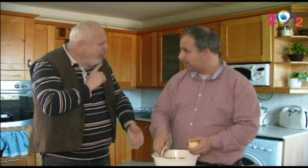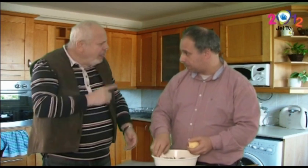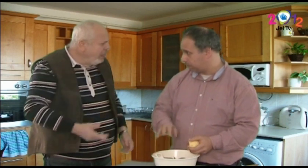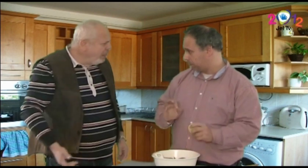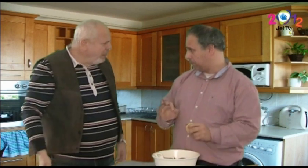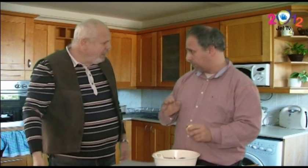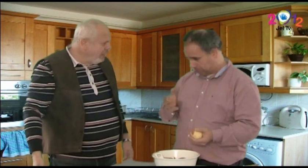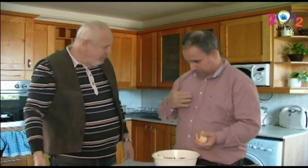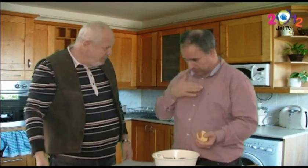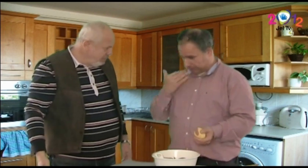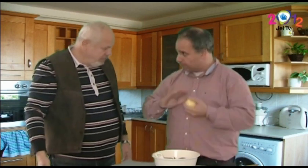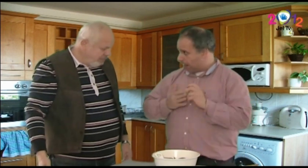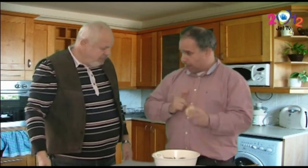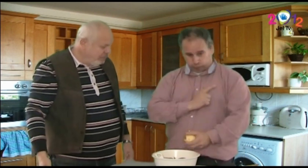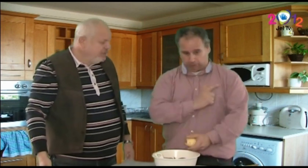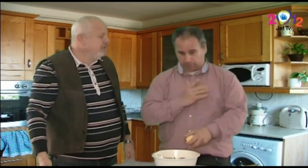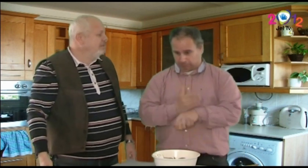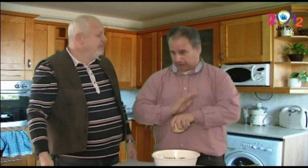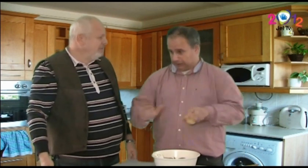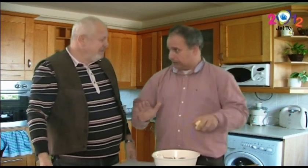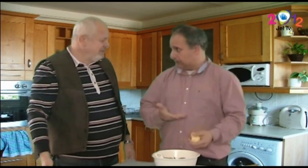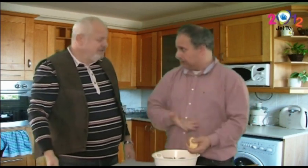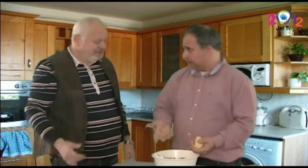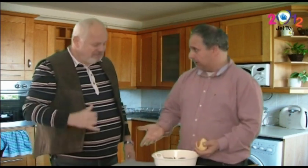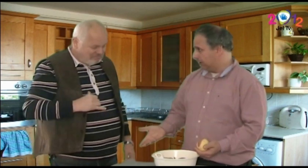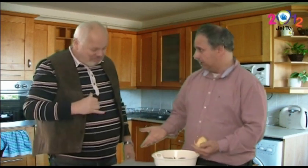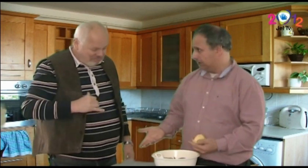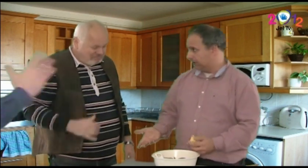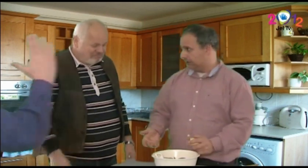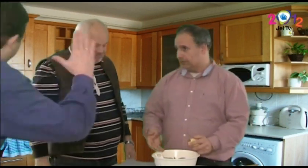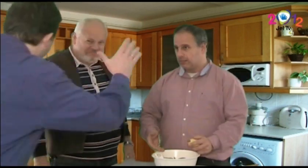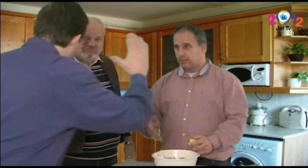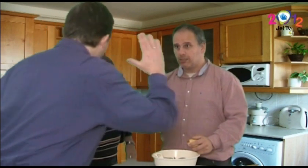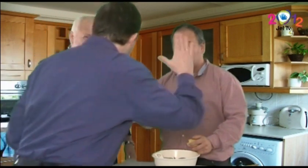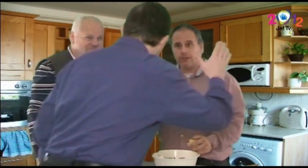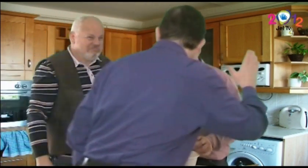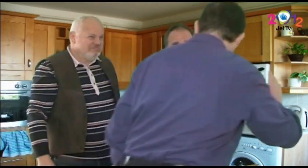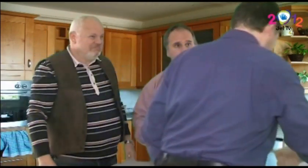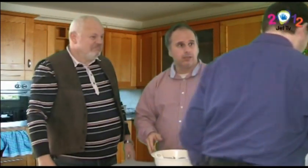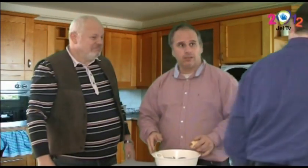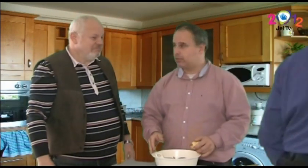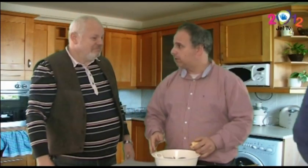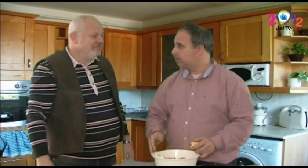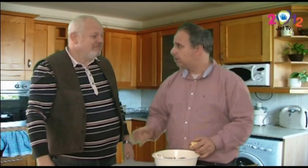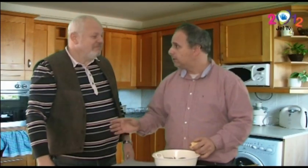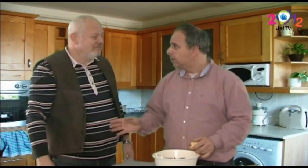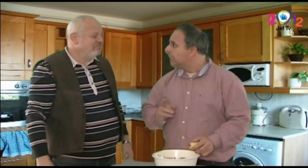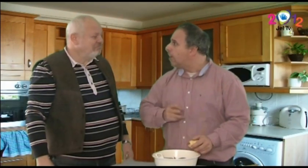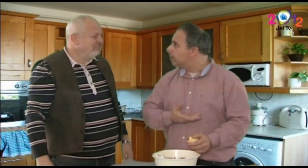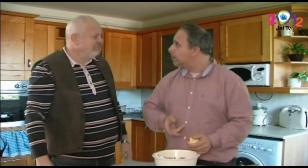Szerintem elég a feleségemmel kettõnknek. - Érdekes. Sziasztok! - Ki az?